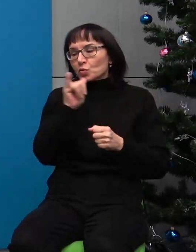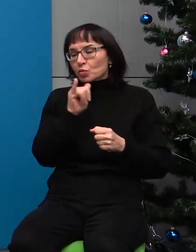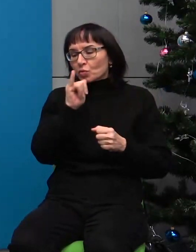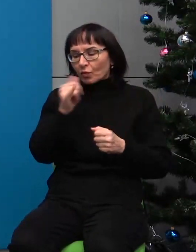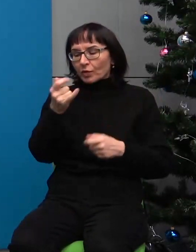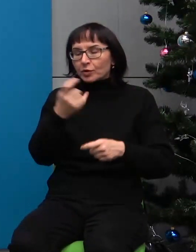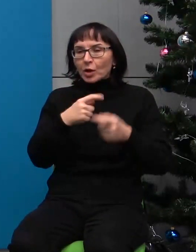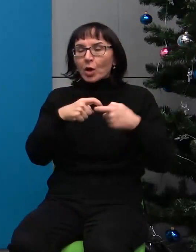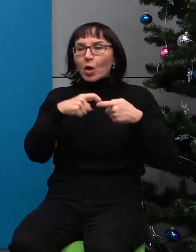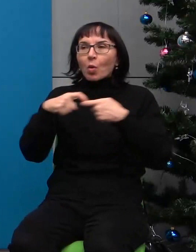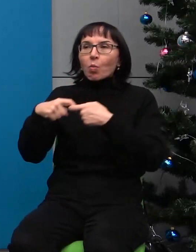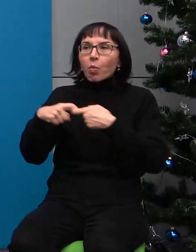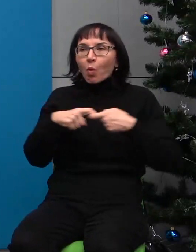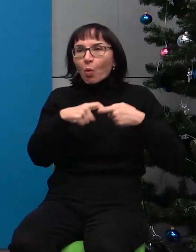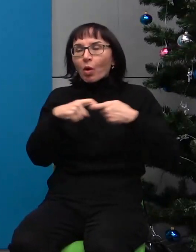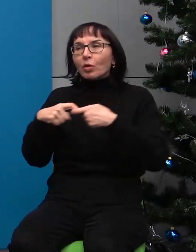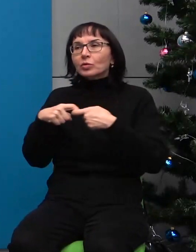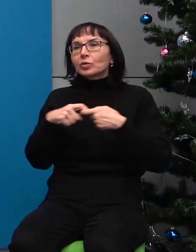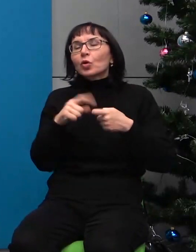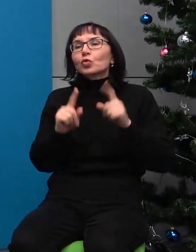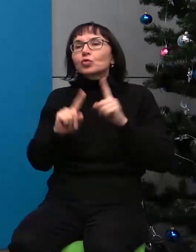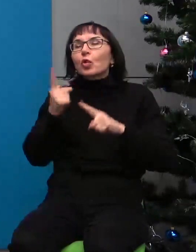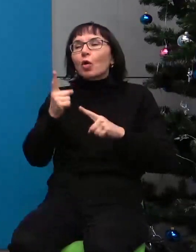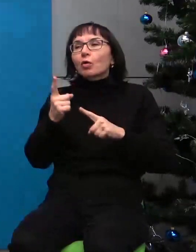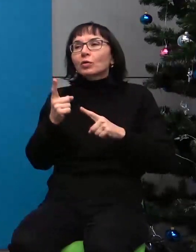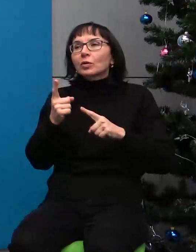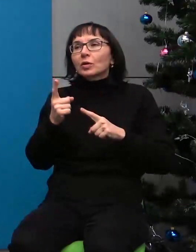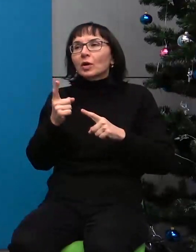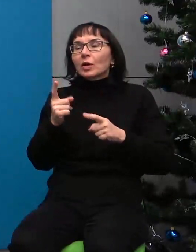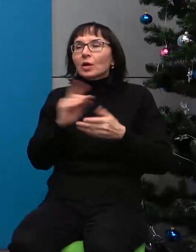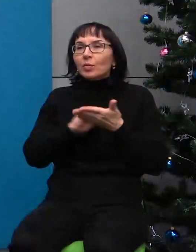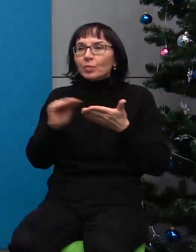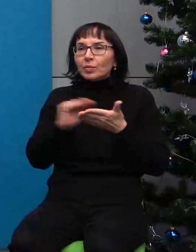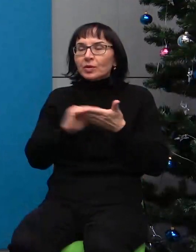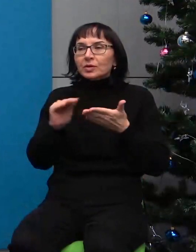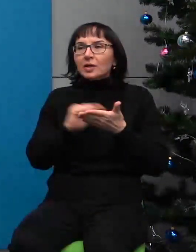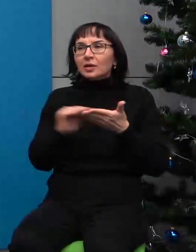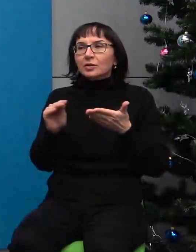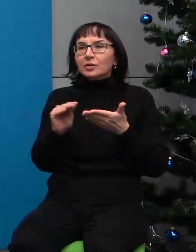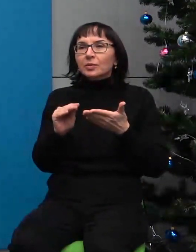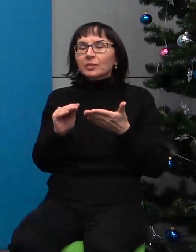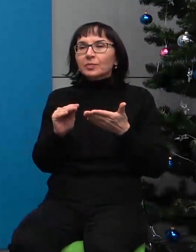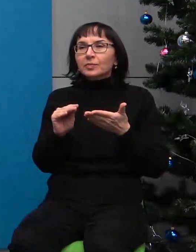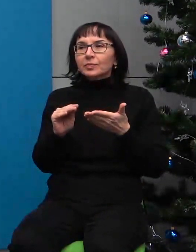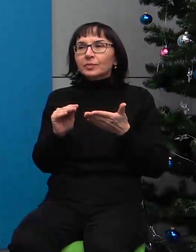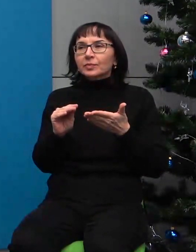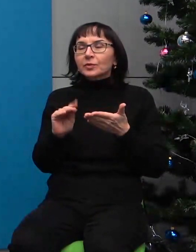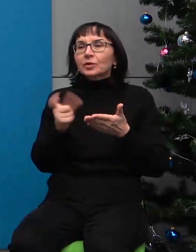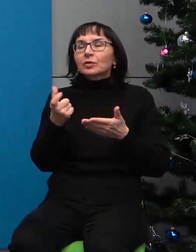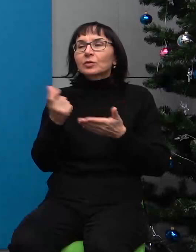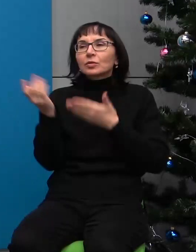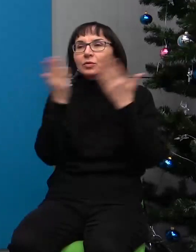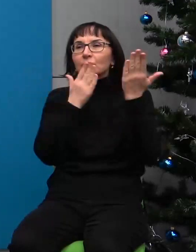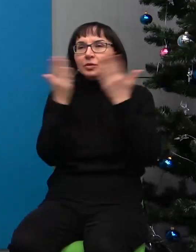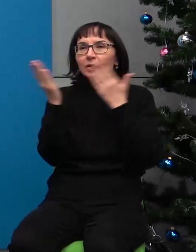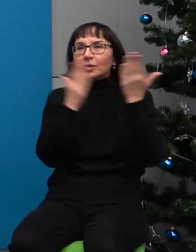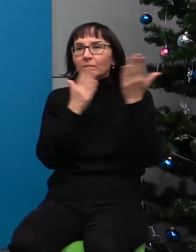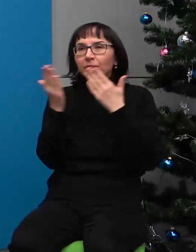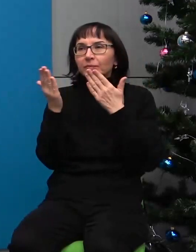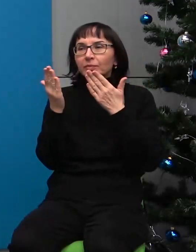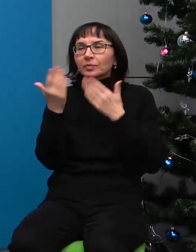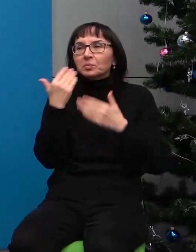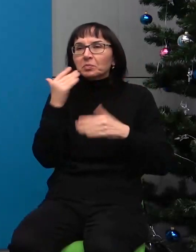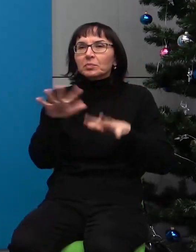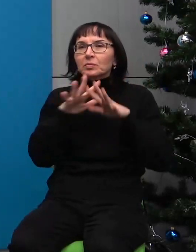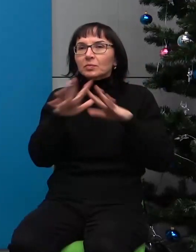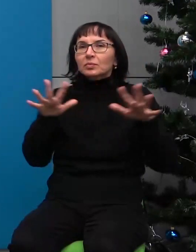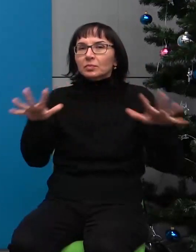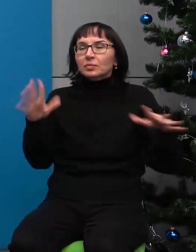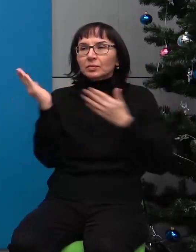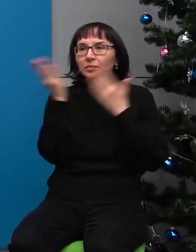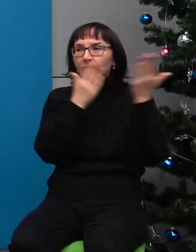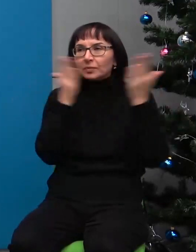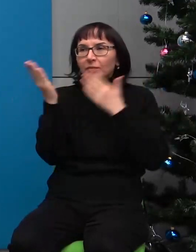czyli powiedzieć, że to się stworzyło skądś, więc musiałem tym pisarzem zostać. Co czytałem? Bardzo dużo czytałem książek przygodowych,